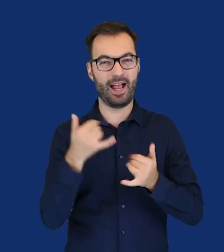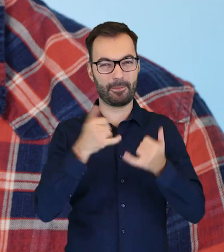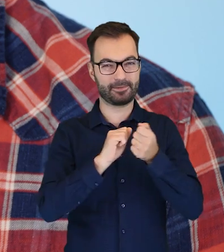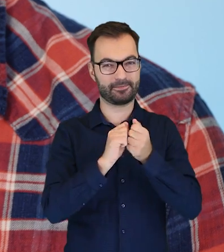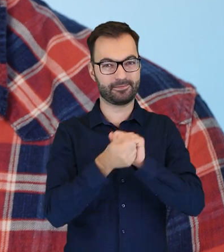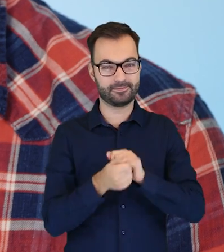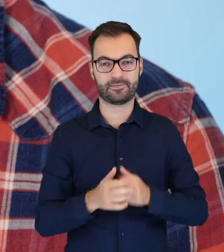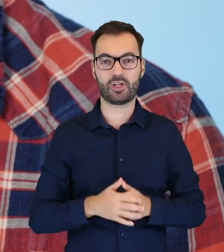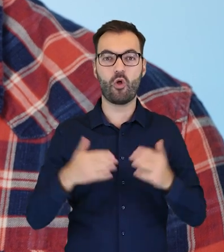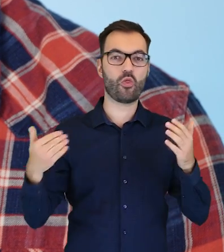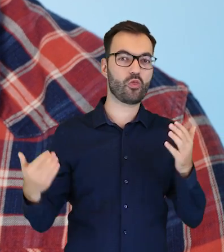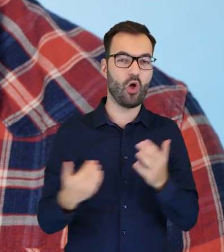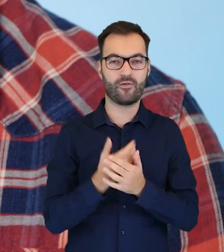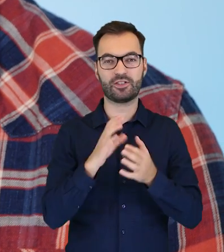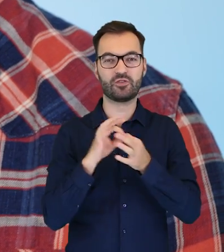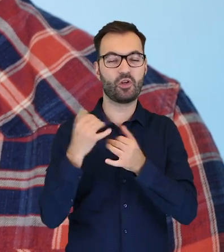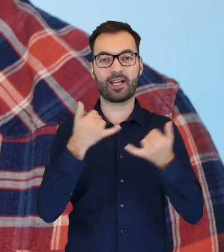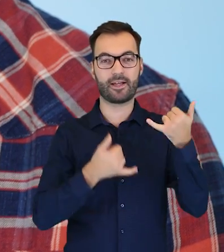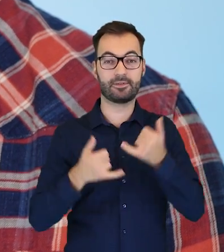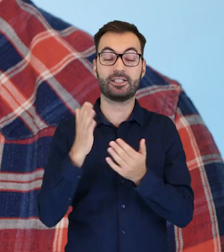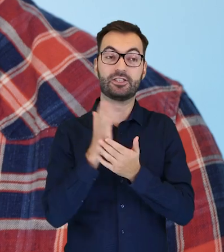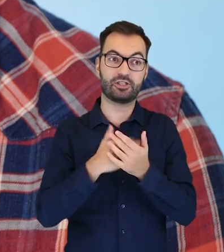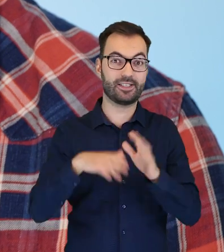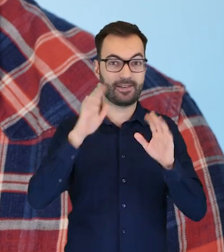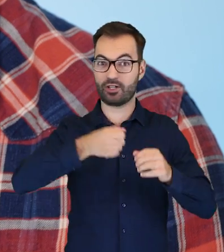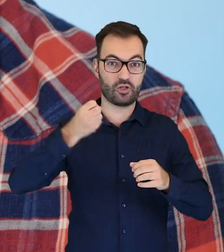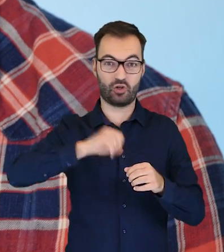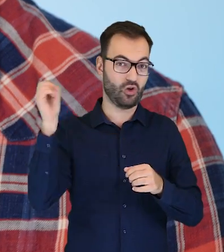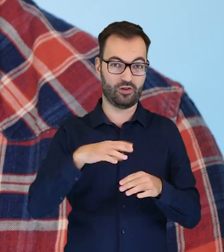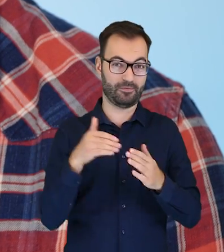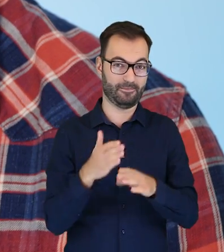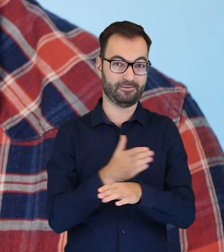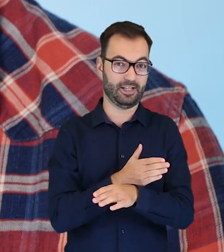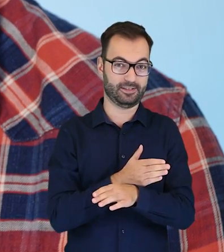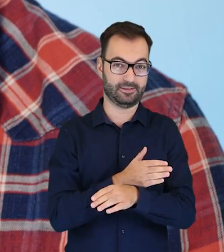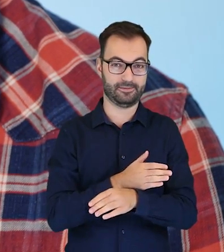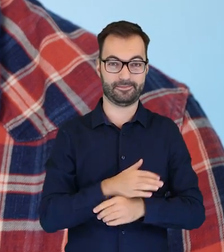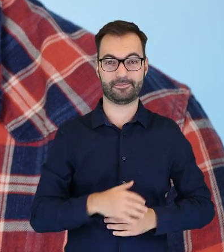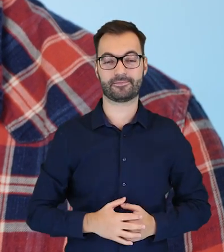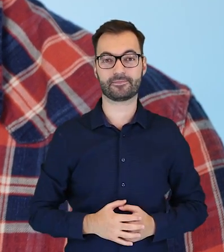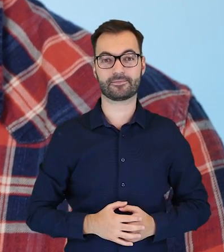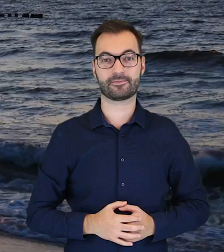Powstały z niej nowe związki. Niestety, niektóre z nich są bardziej toksyczne niż substancje, z których powstały.